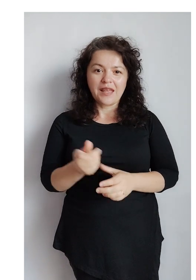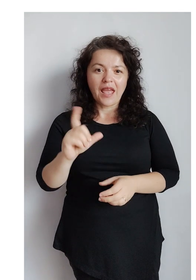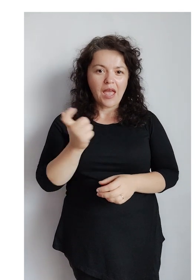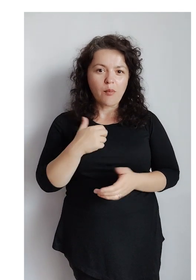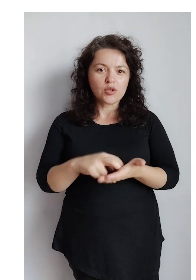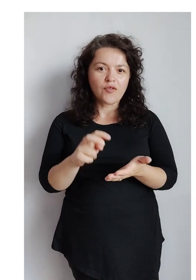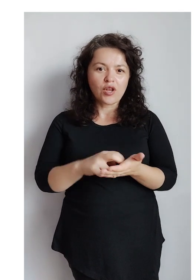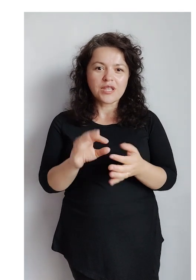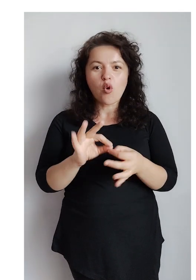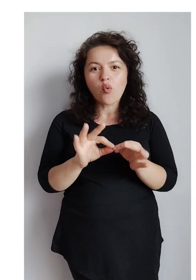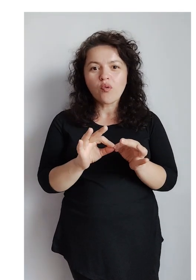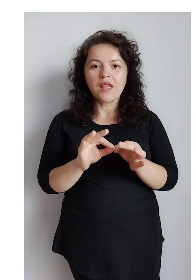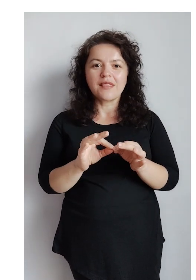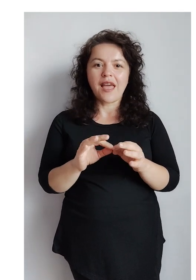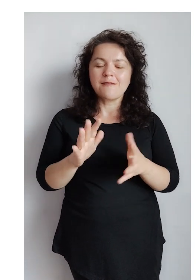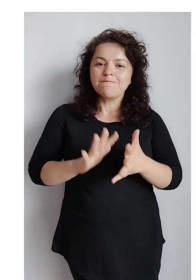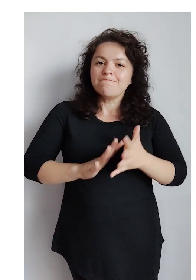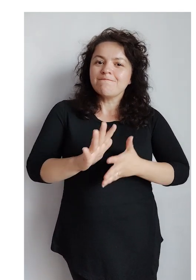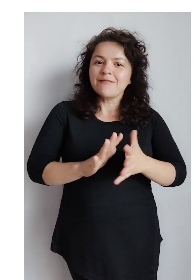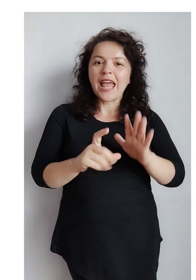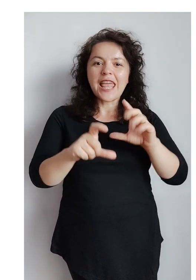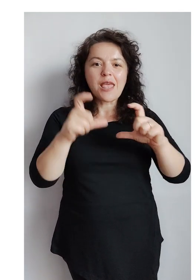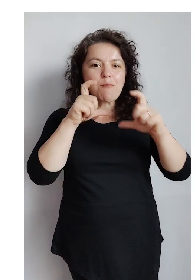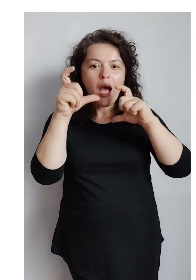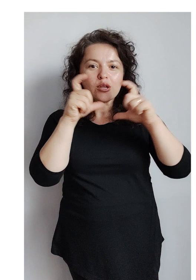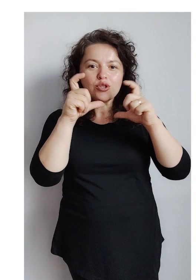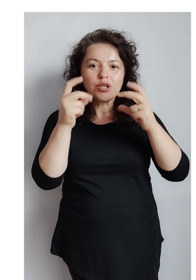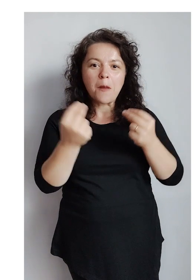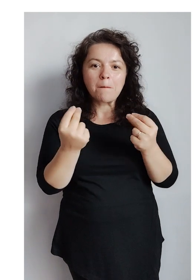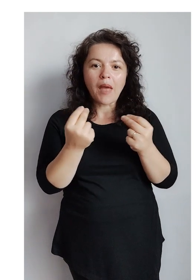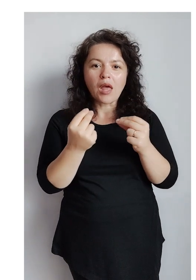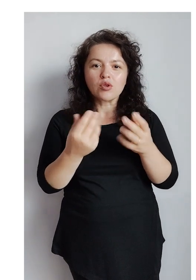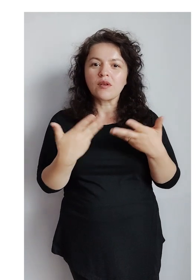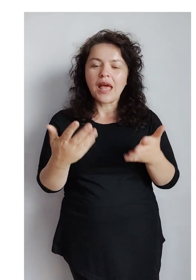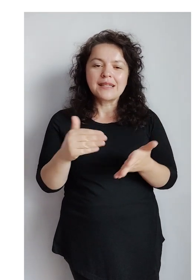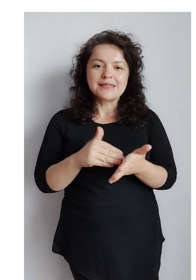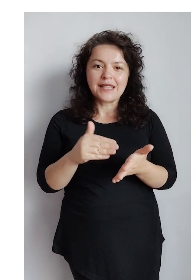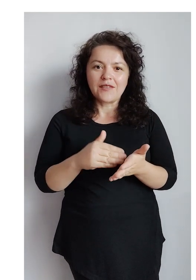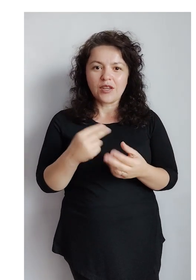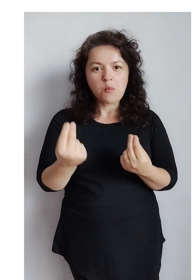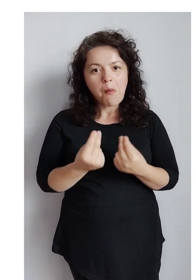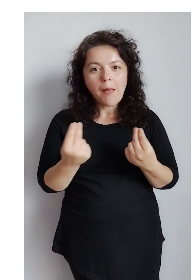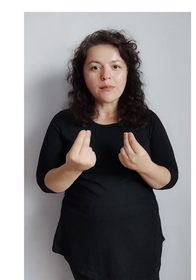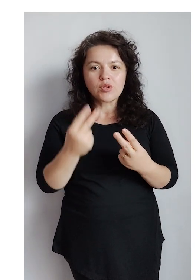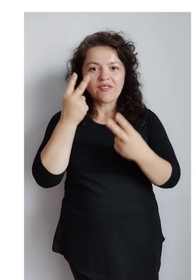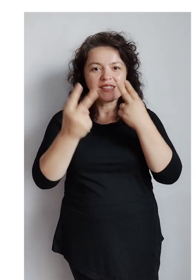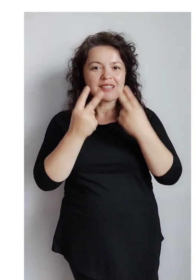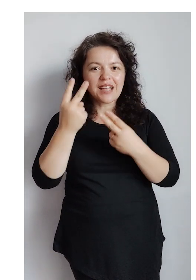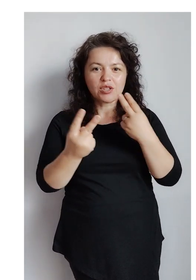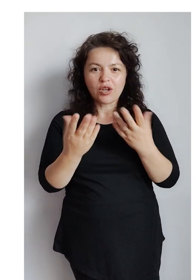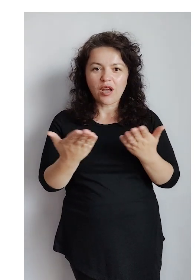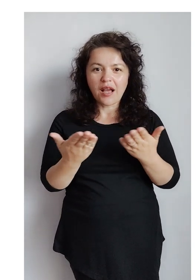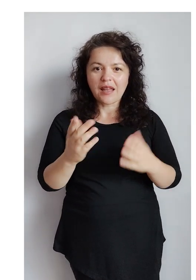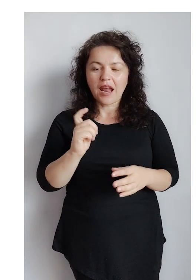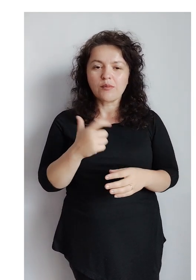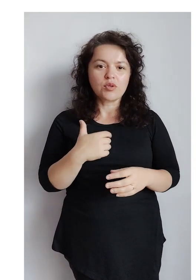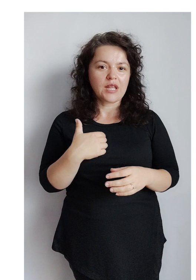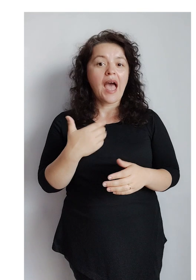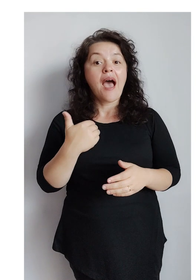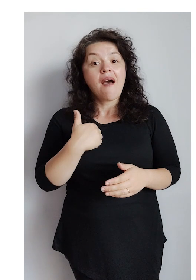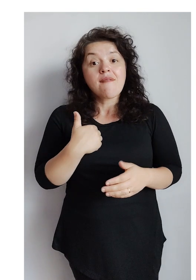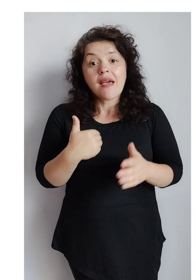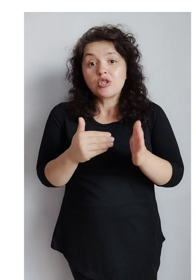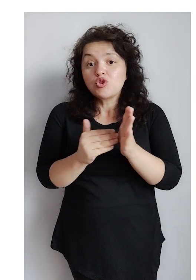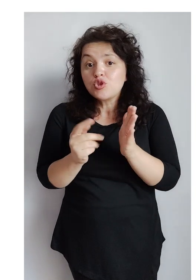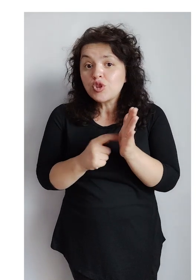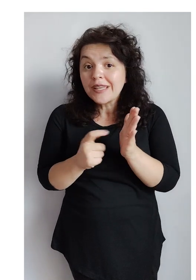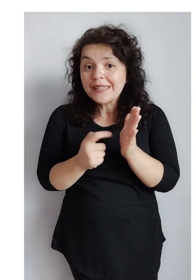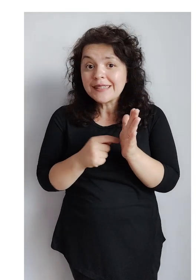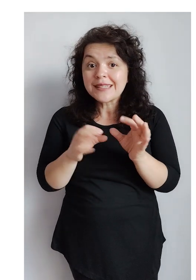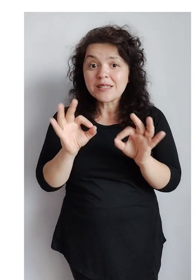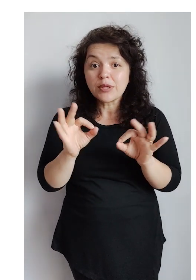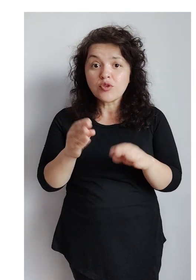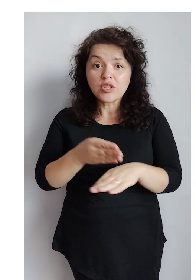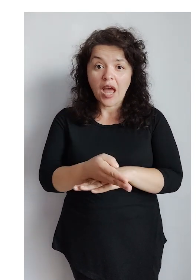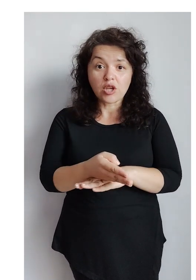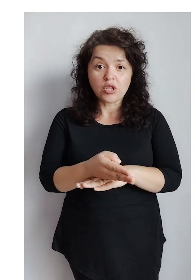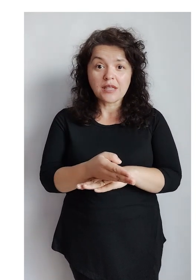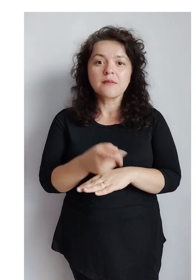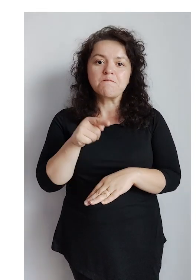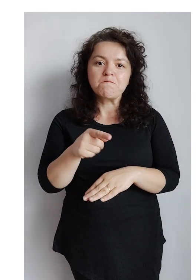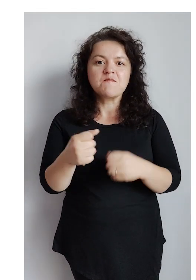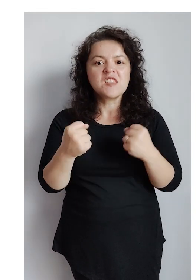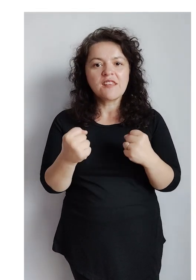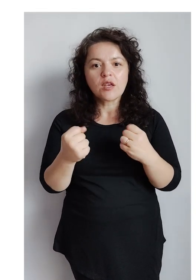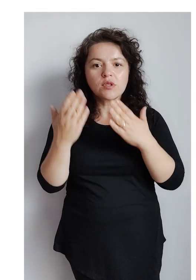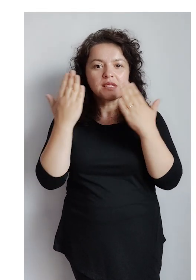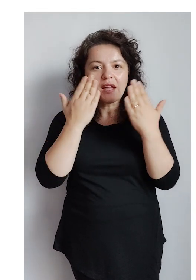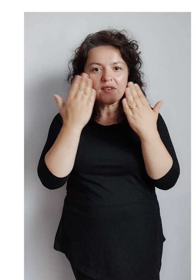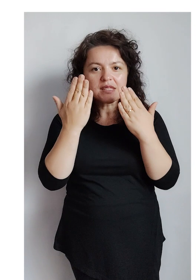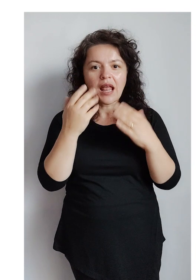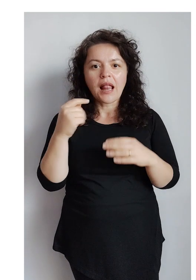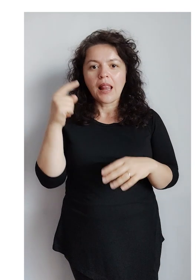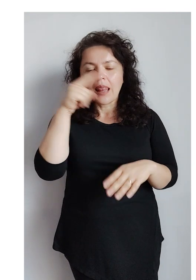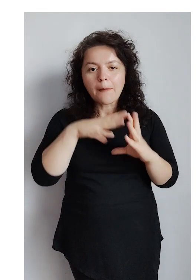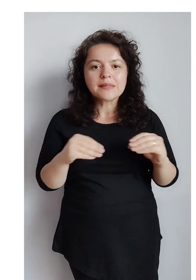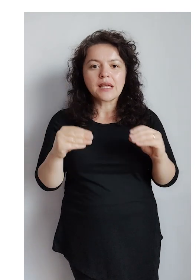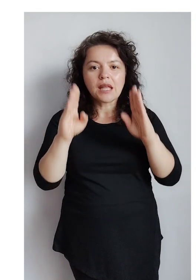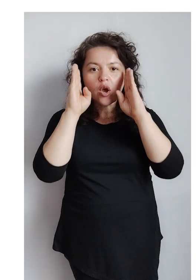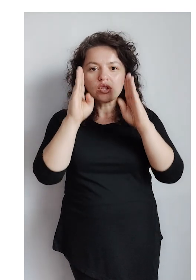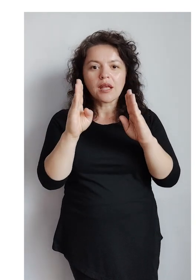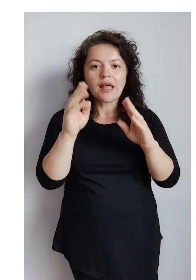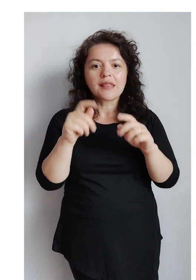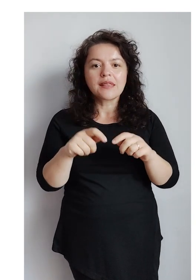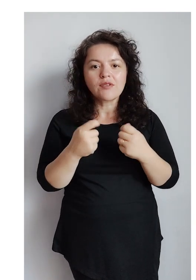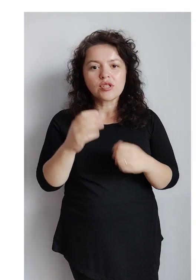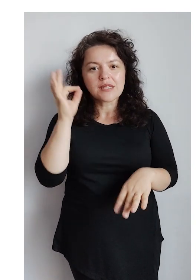Ei pot folosi cuvinte, gesturi și imagini pentru a oferi un serviciu mai bun vizitatorilor, care ar putea avea cerințe specifice de acces, cum ar fi dificultăți de învățare, lipsă de concentrare, deficiențe de auză